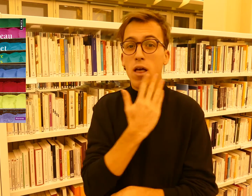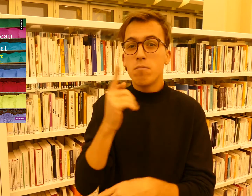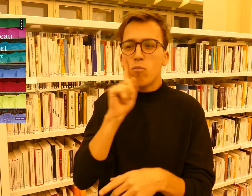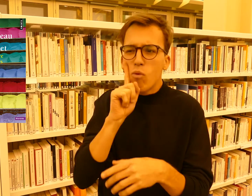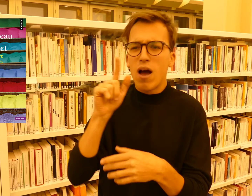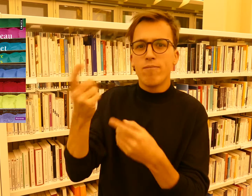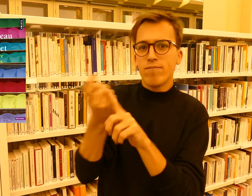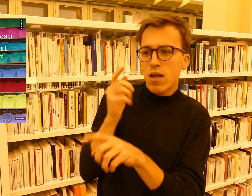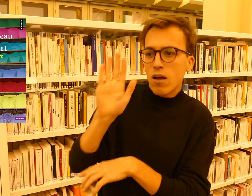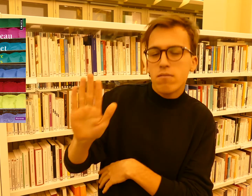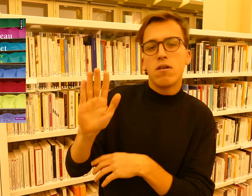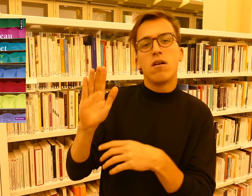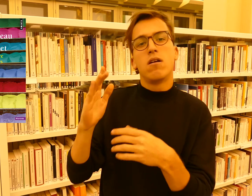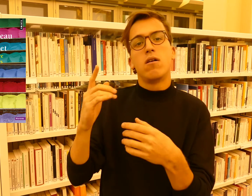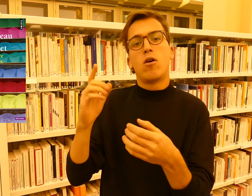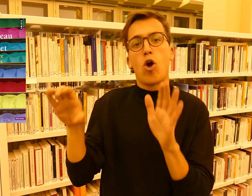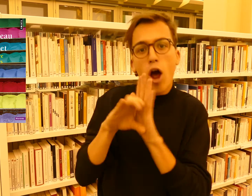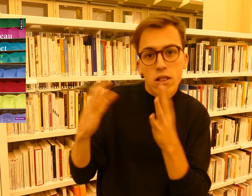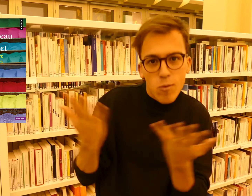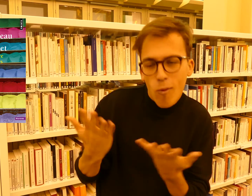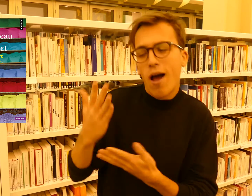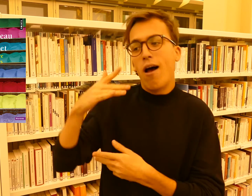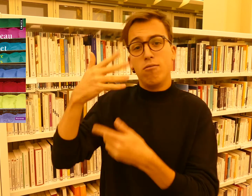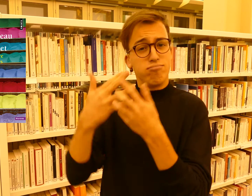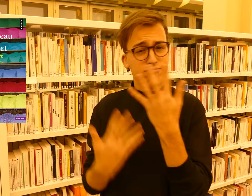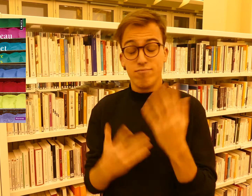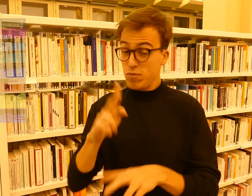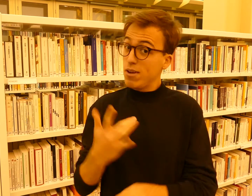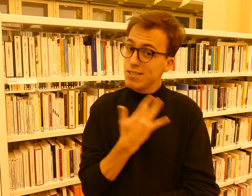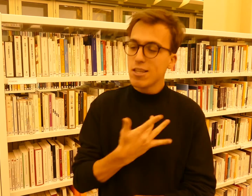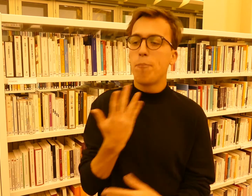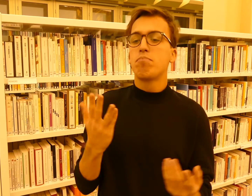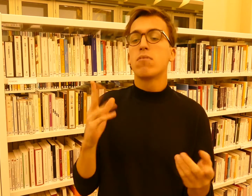le pourquoi du comment, les codes des couleurs, etc. C'est très intéressant.